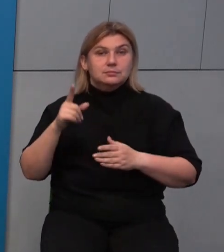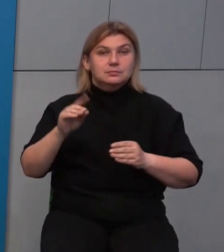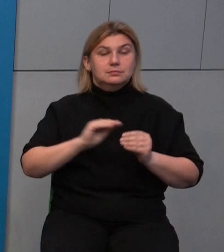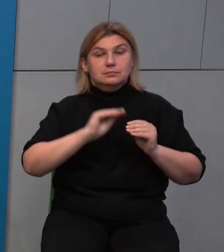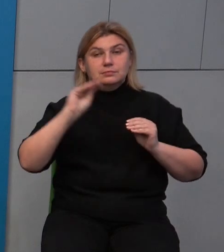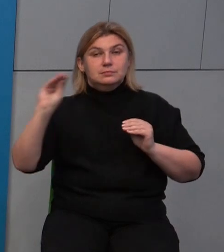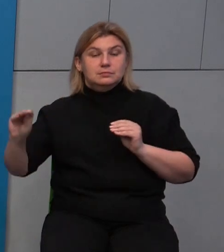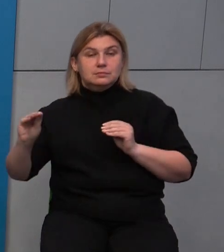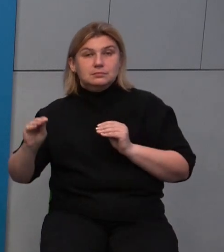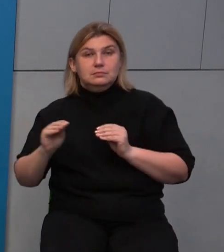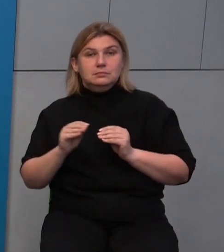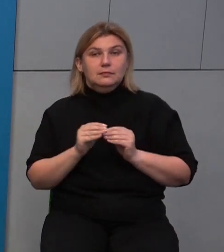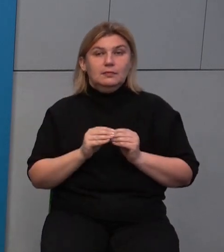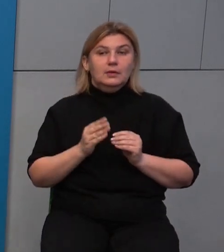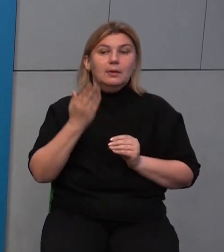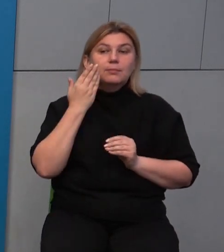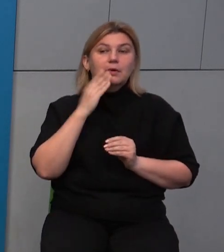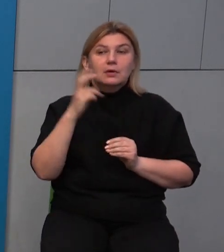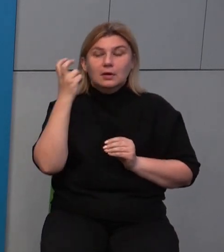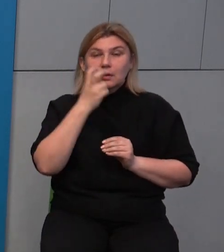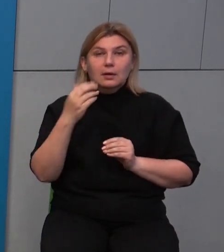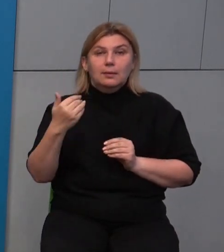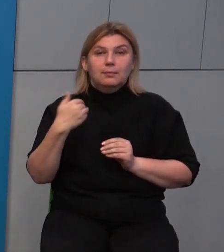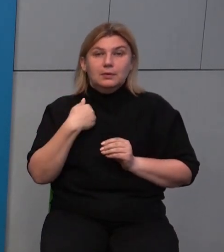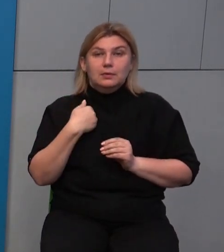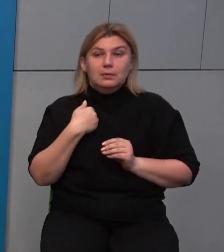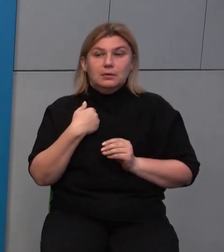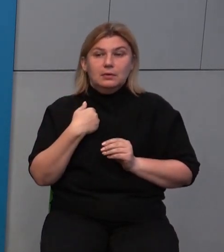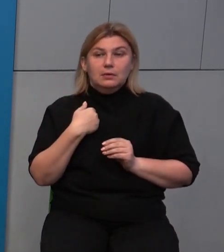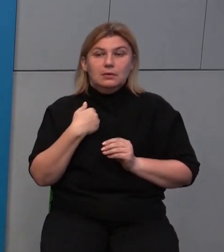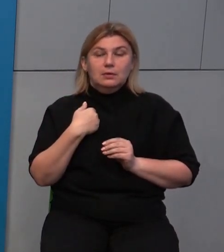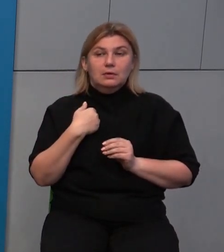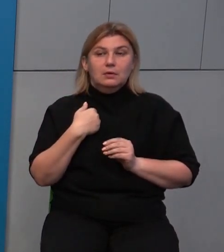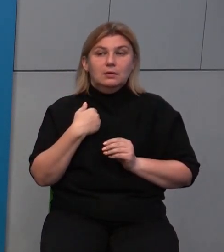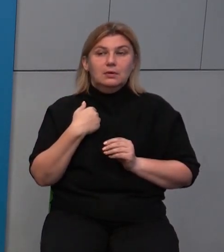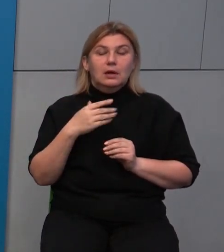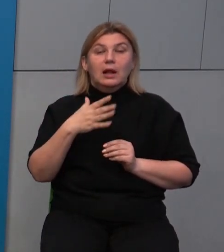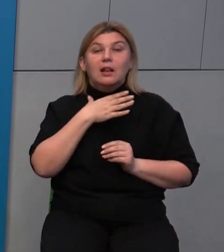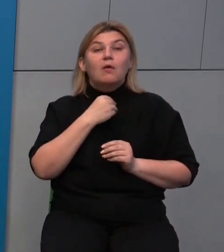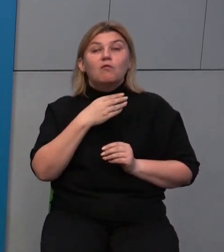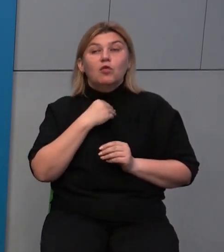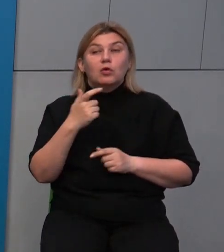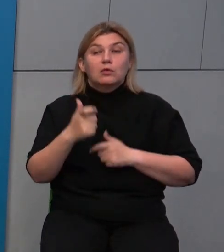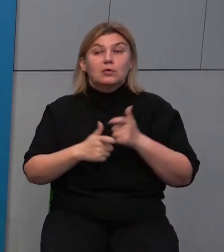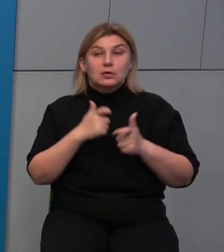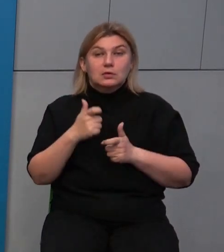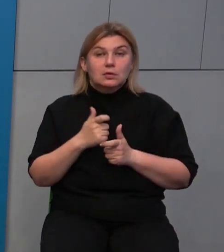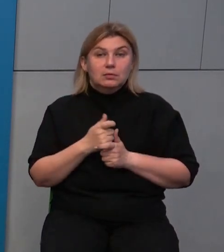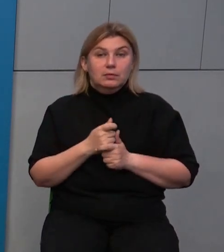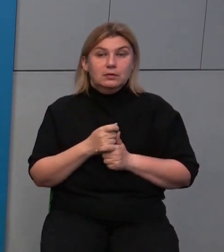Zresztą bardzo ciekawe było też to, że we Lwowie jest takie